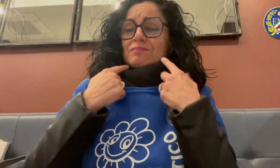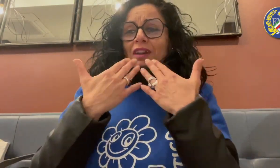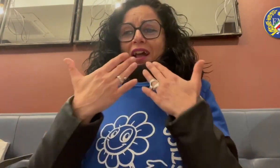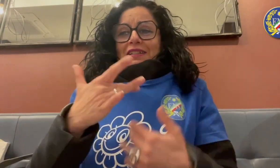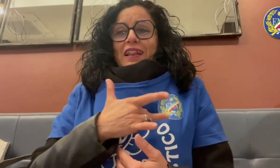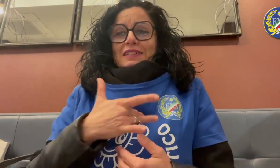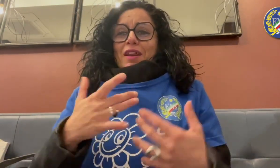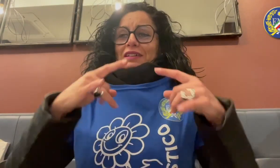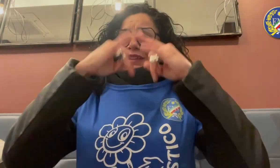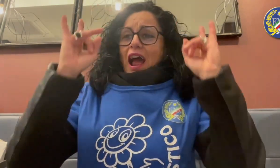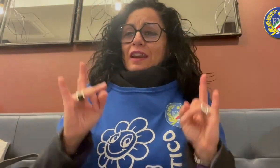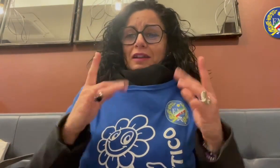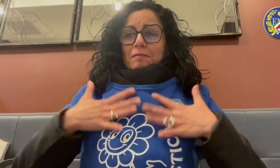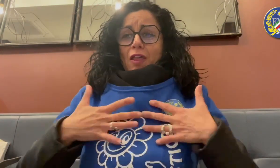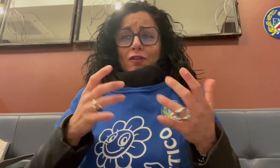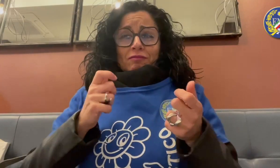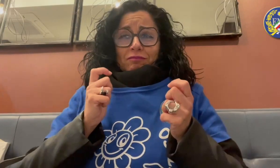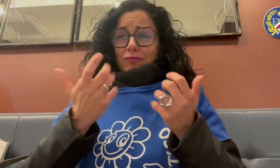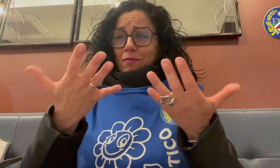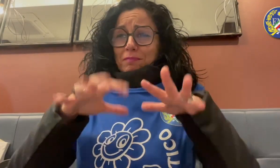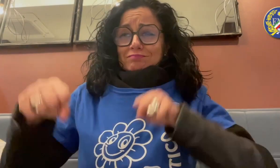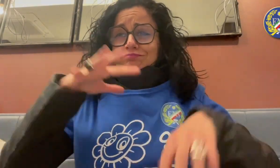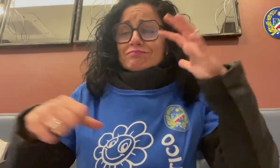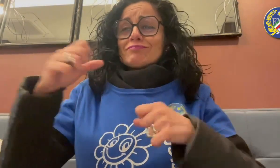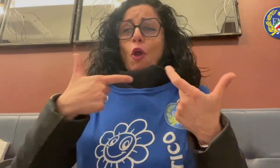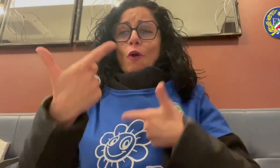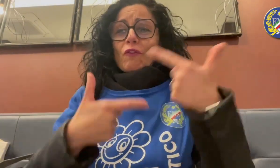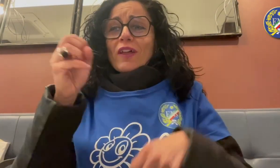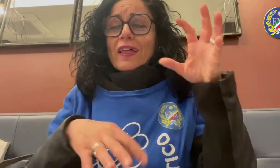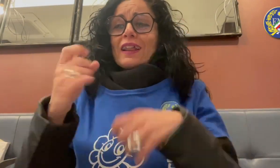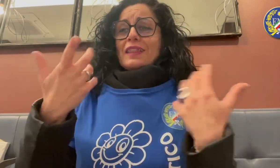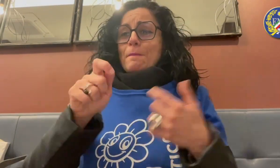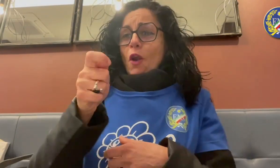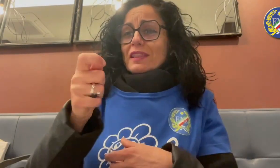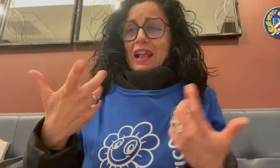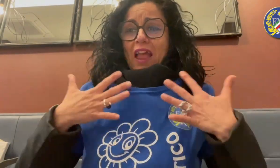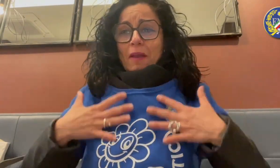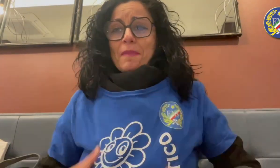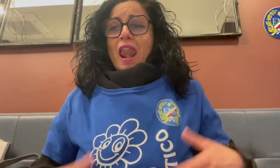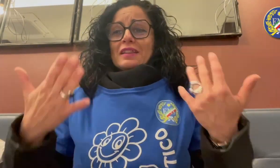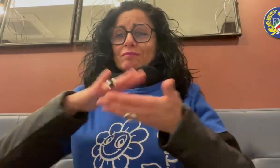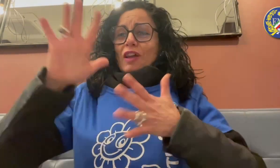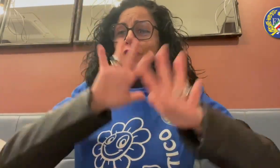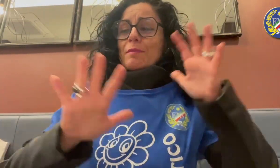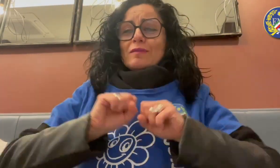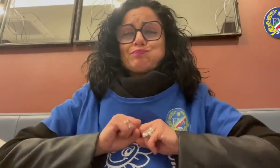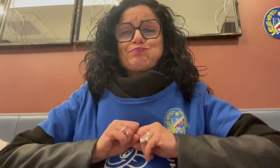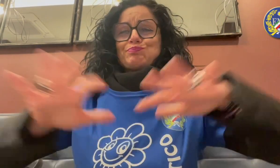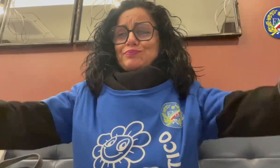persone commosse. Grazie di cuore a chi si è occupato della vendita dei gadget, della raccolta delle offerte e della divulgazione di informazioni.